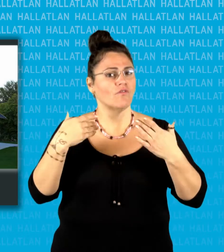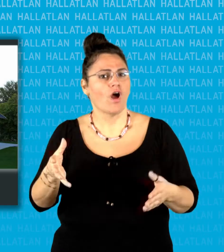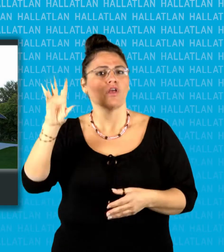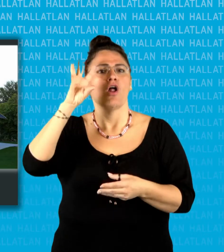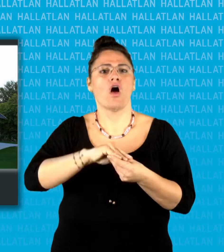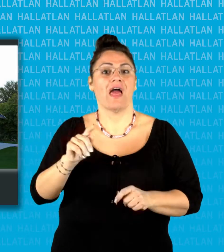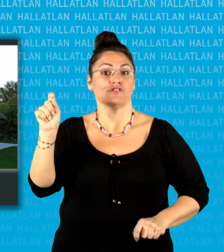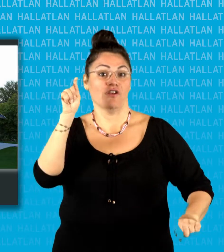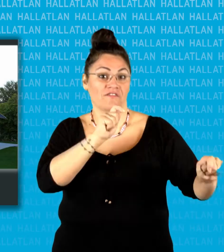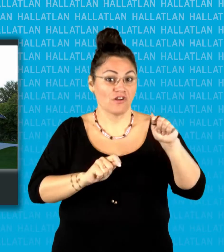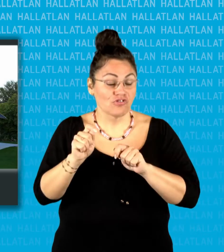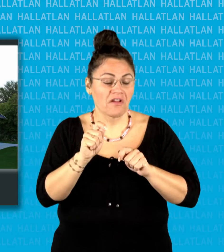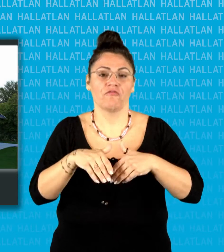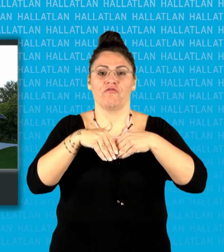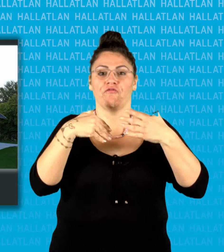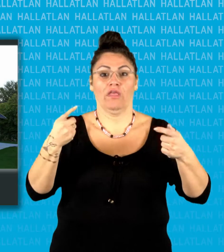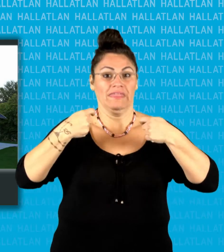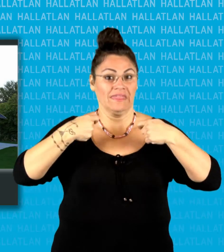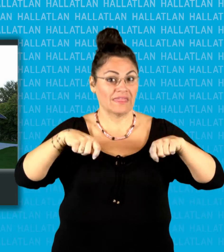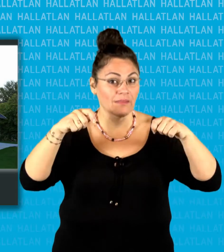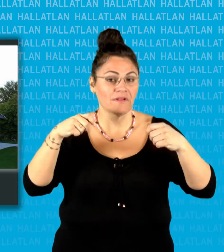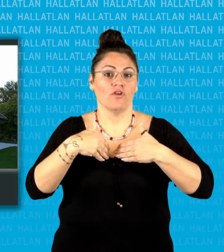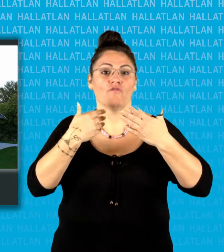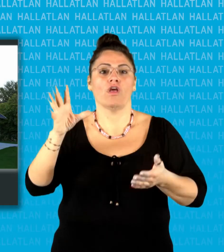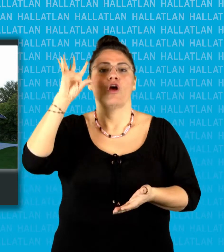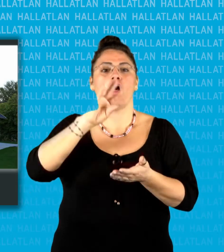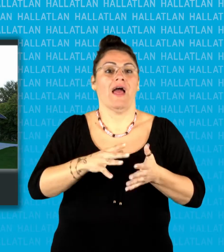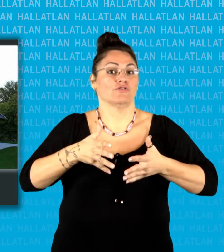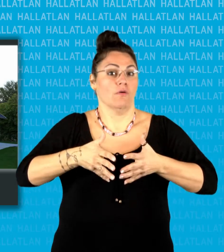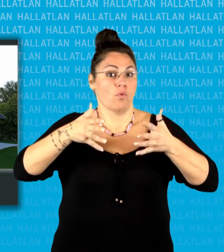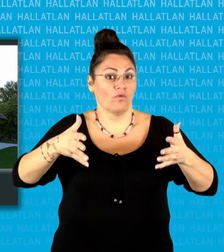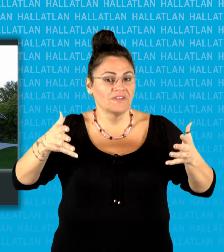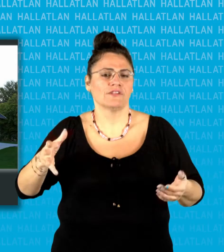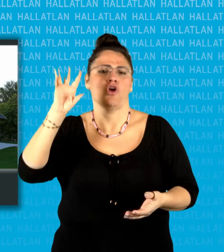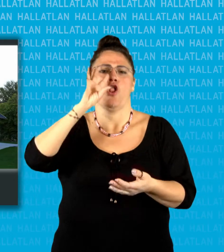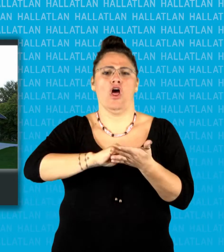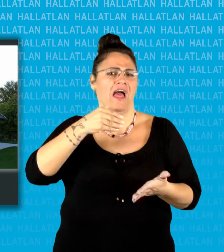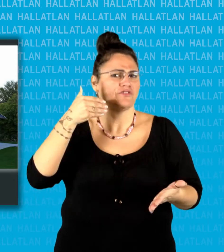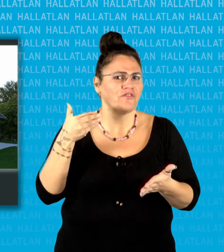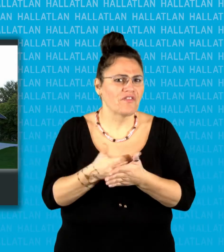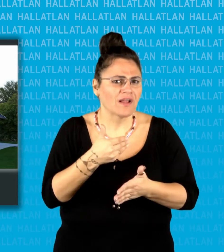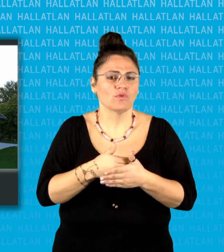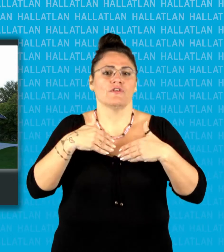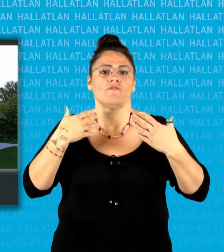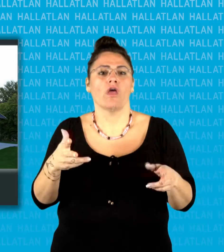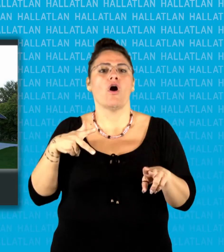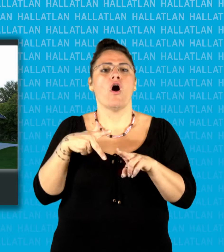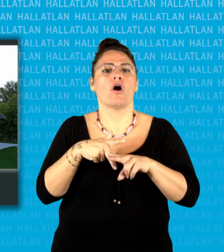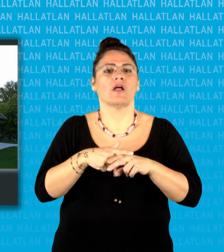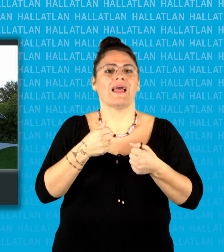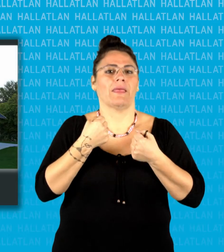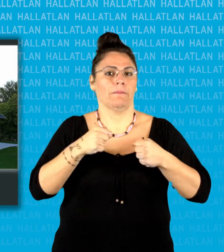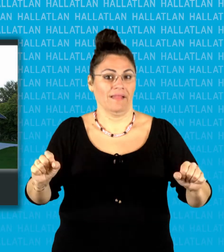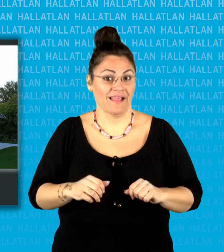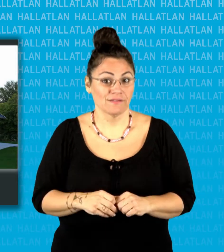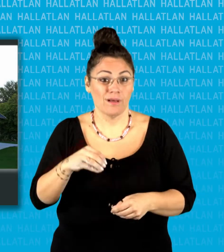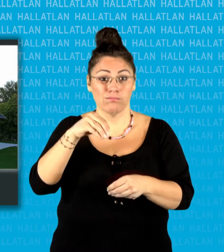lakás vásárlását, építését, bővítését, korszerűsítését vagy akadálymentesítését